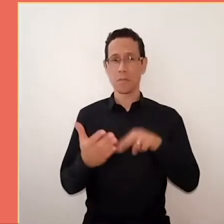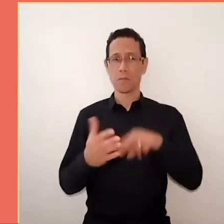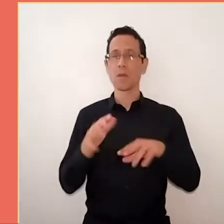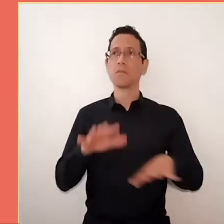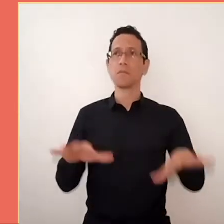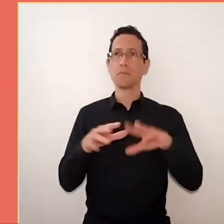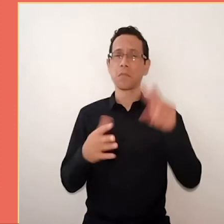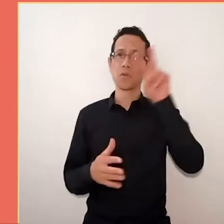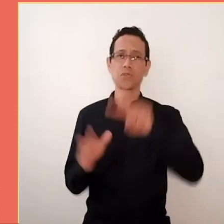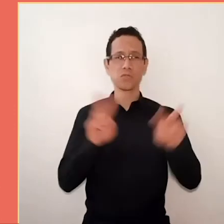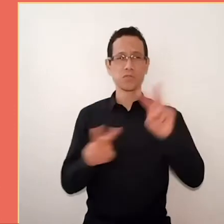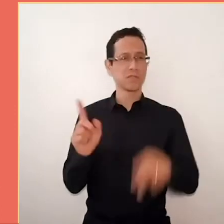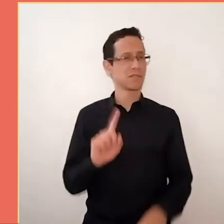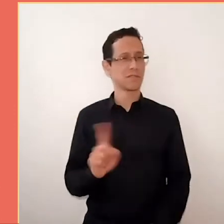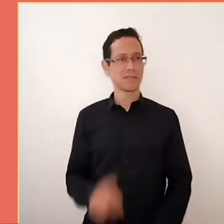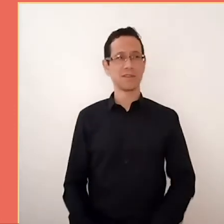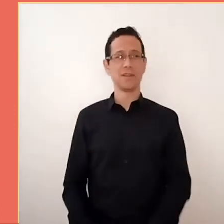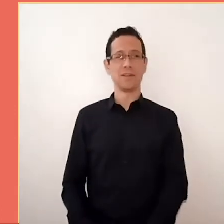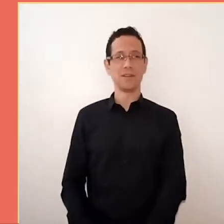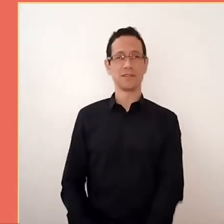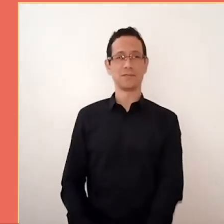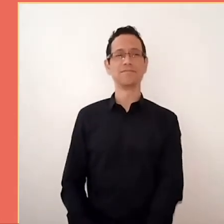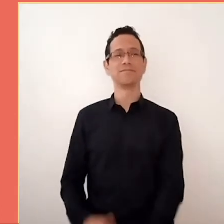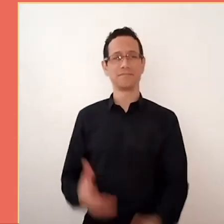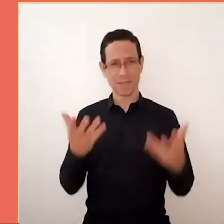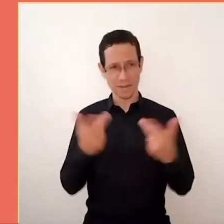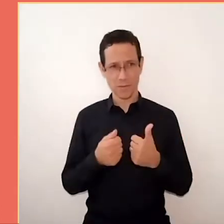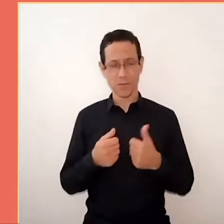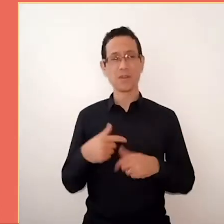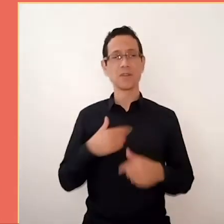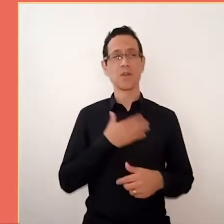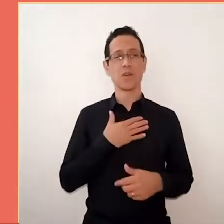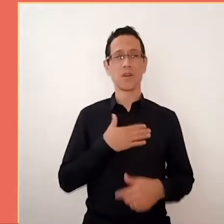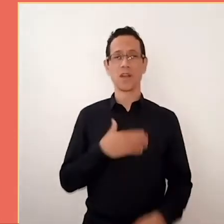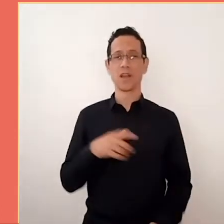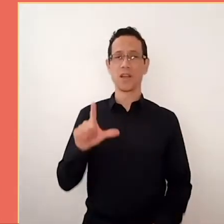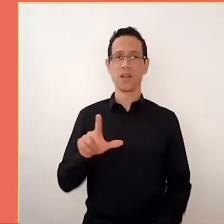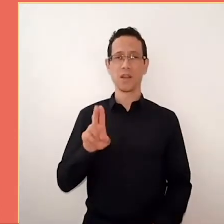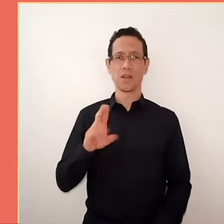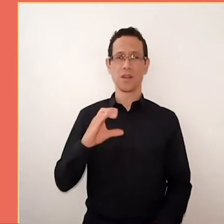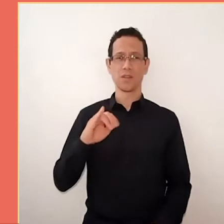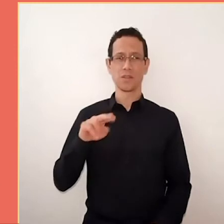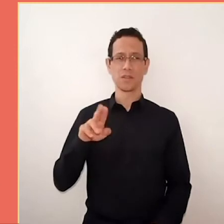Eu acho maravilhoso, queria falar só uma coisinha: Luciana, não estou te vendo, você quer falar alguma coisa?